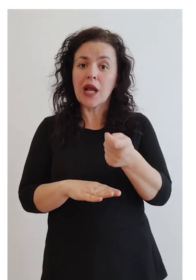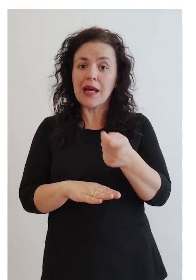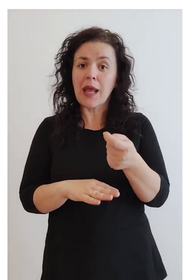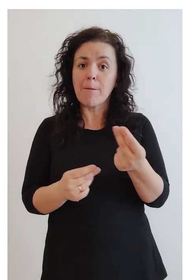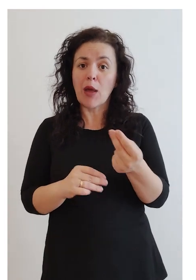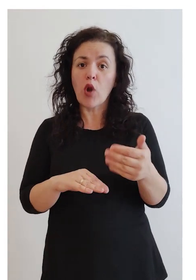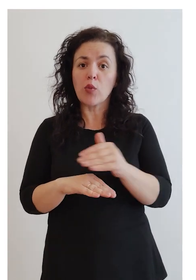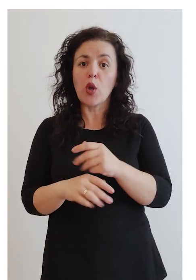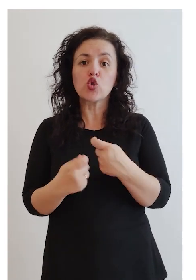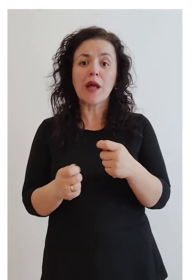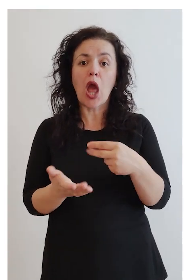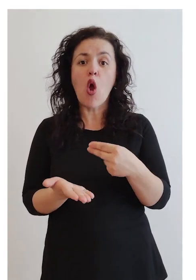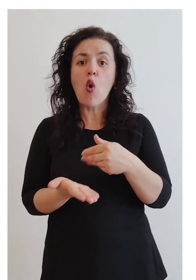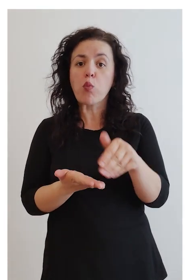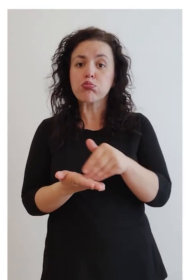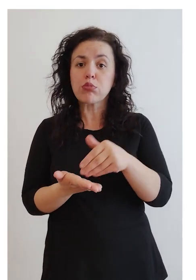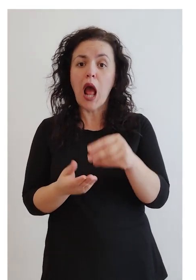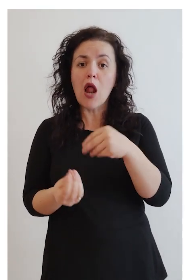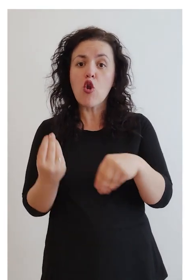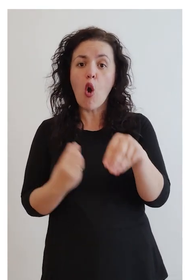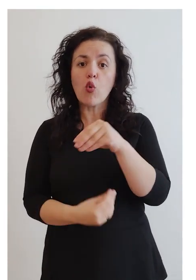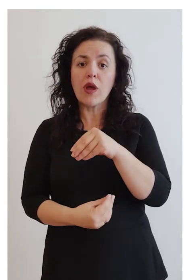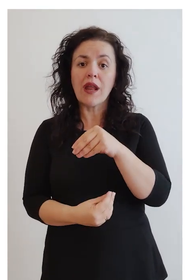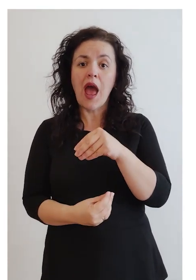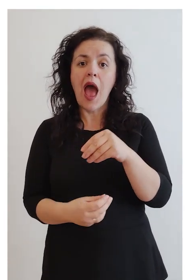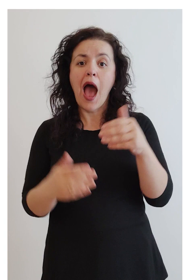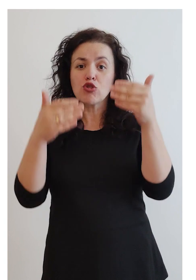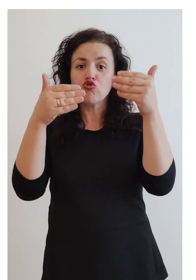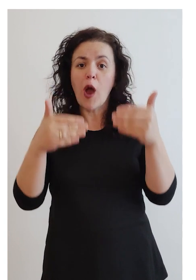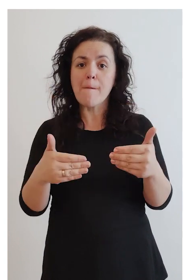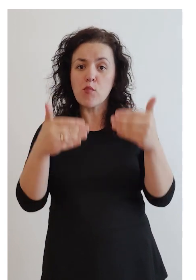Nu este neobișnuit ca hoții să spargă geamul pentru a intra.